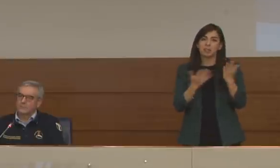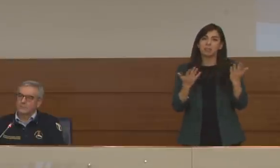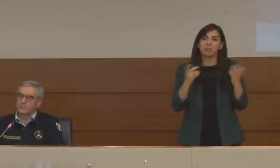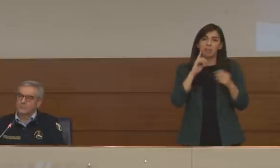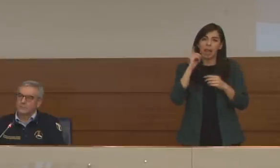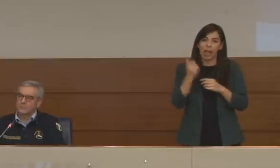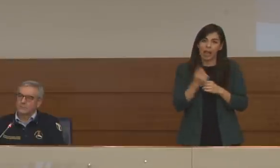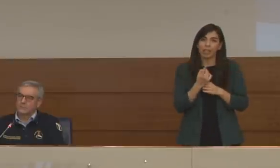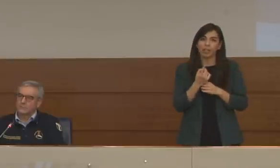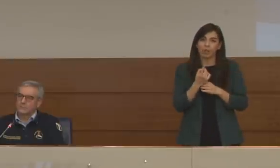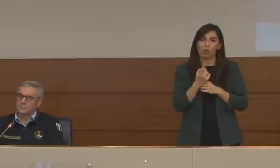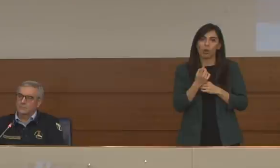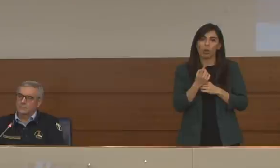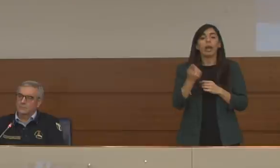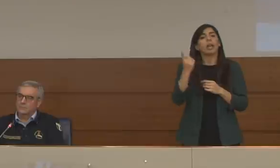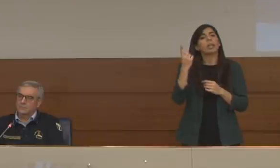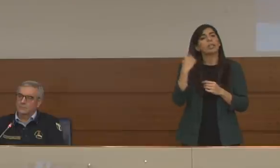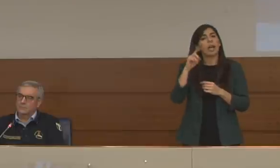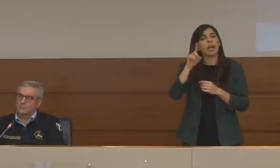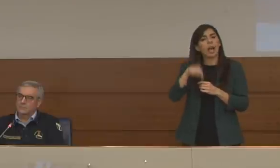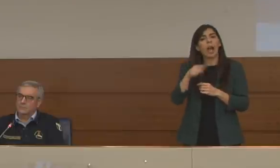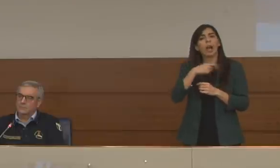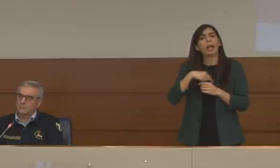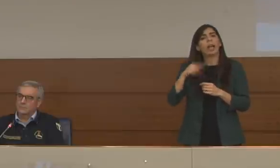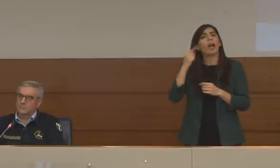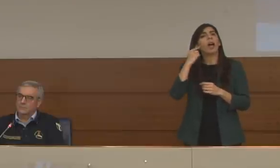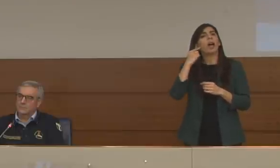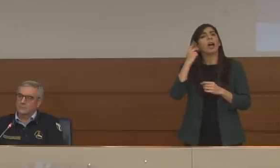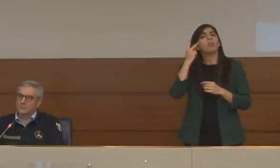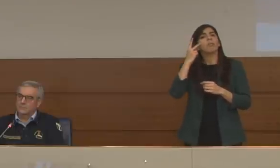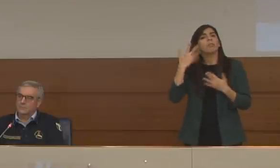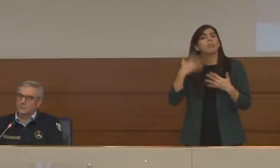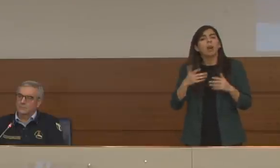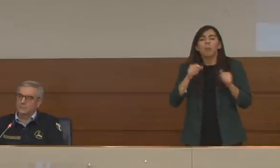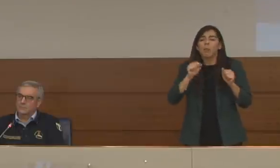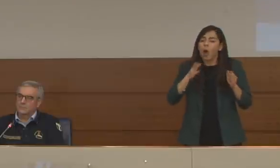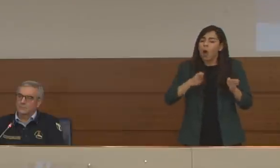Ieri abbiamo addirittura sentito parlare di una ipotetica fase 2, se ne parla parecchio.